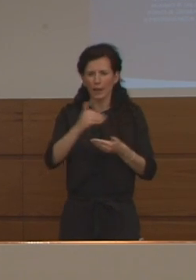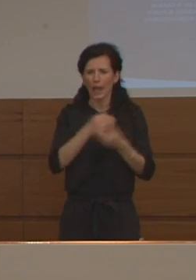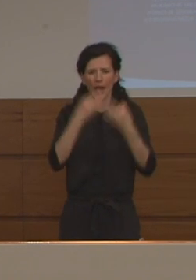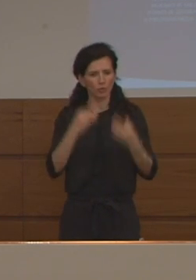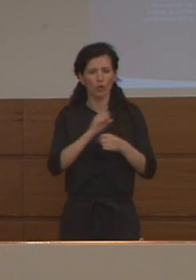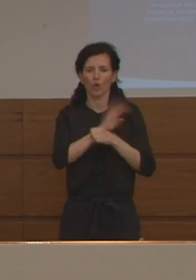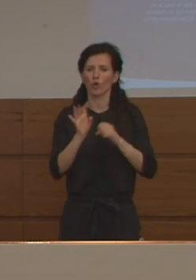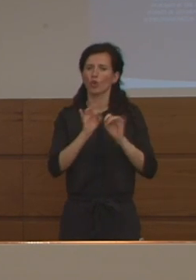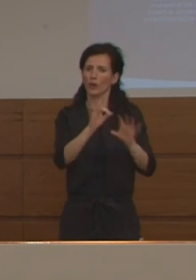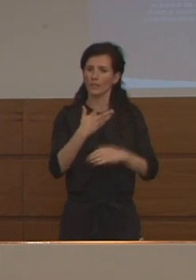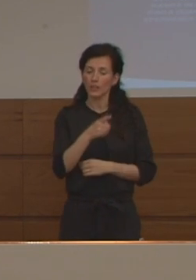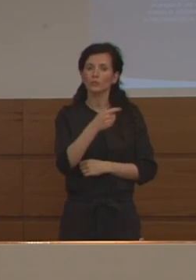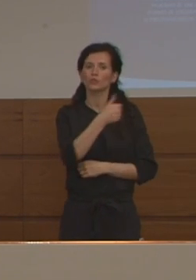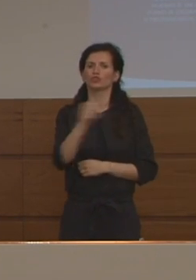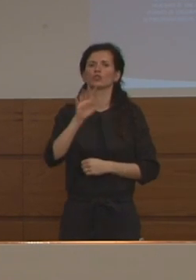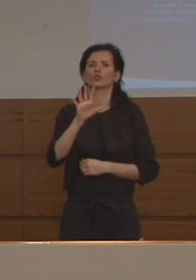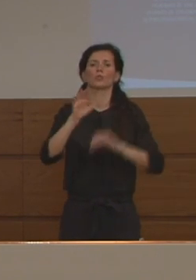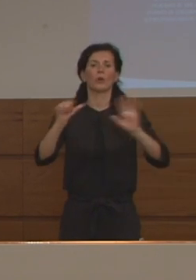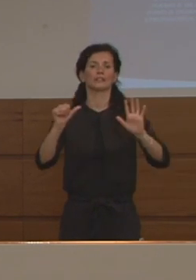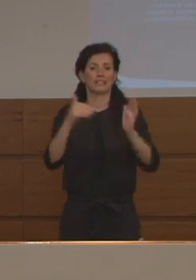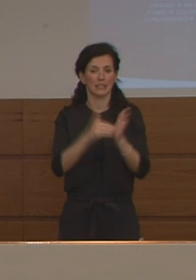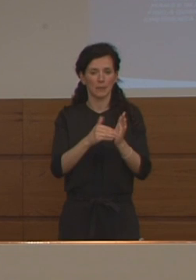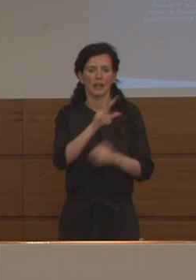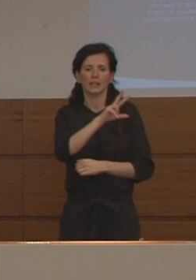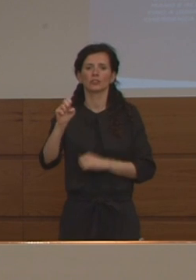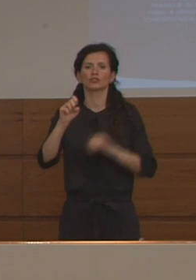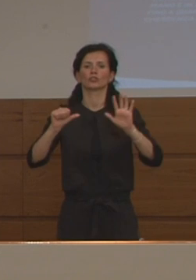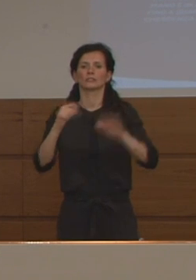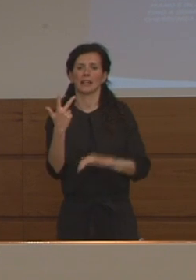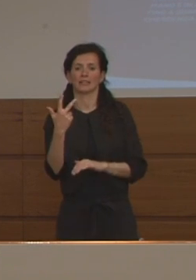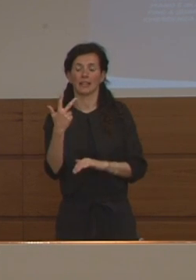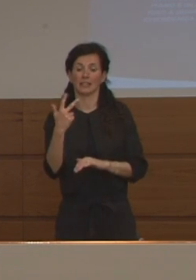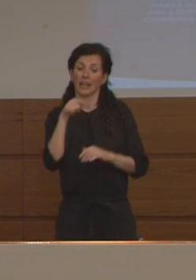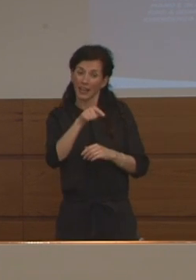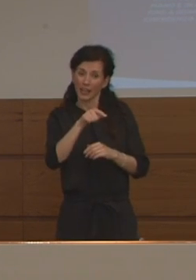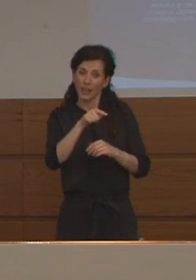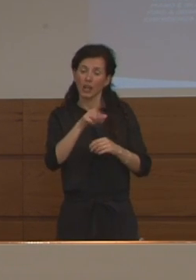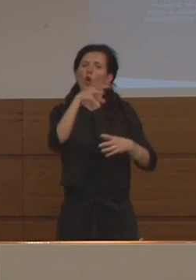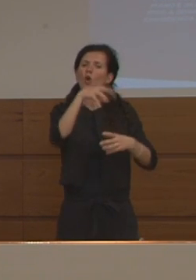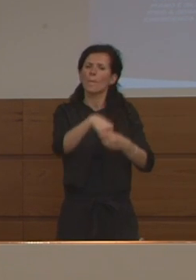coronavirus a 156.363. Comprensivi quindi sia delle persone